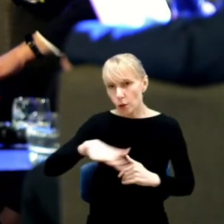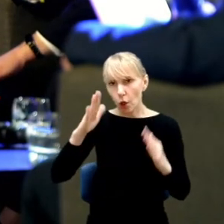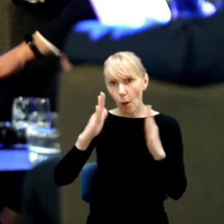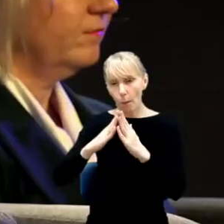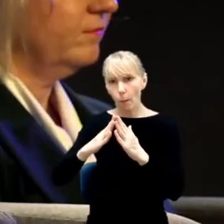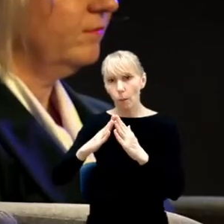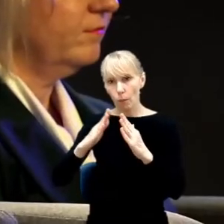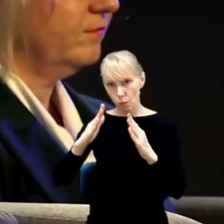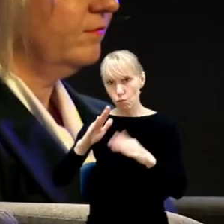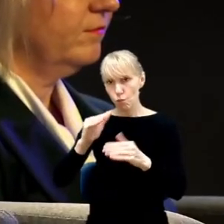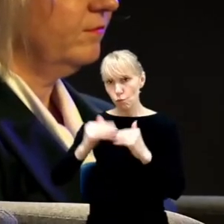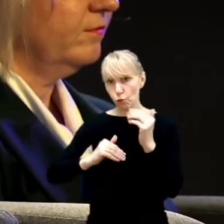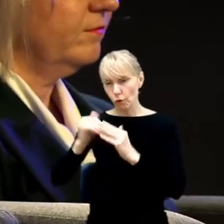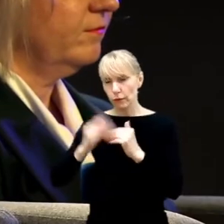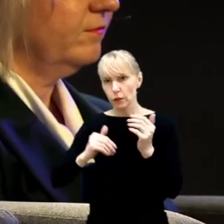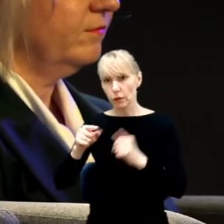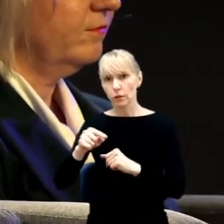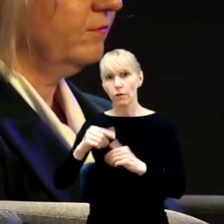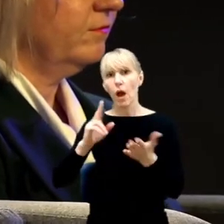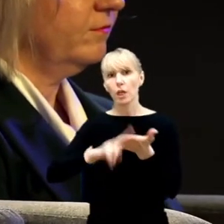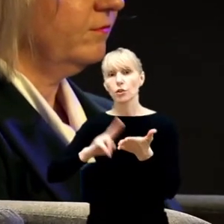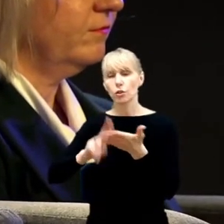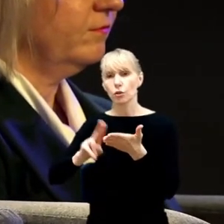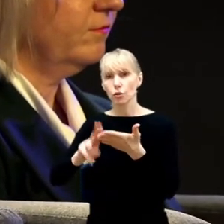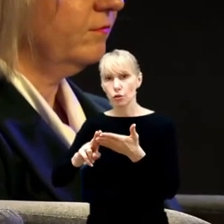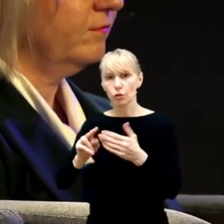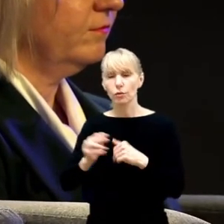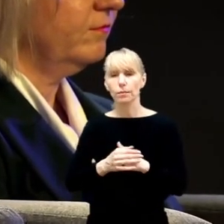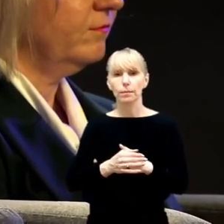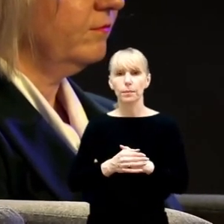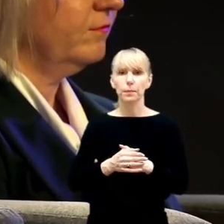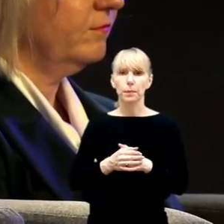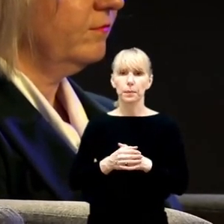Tutaj wspomniał Pan na początku, że mamy się wstydzić.